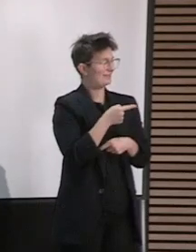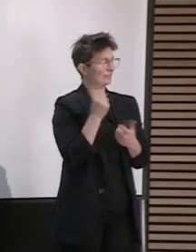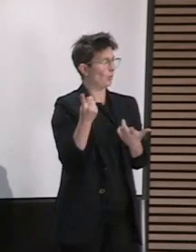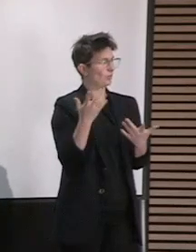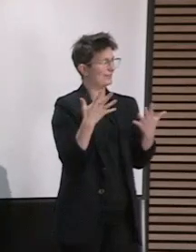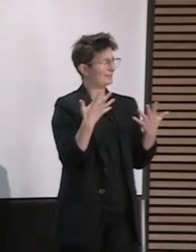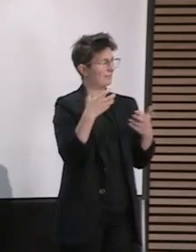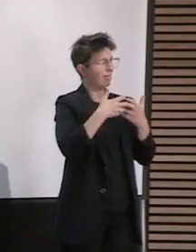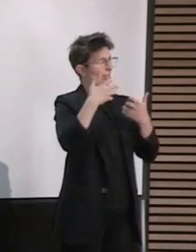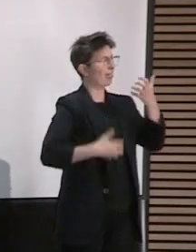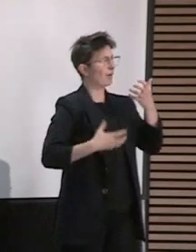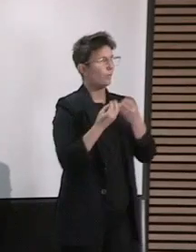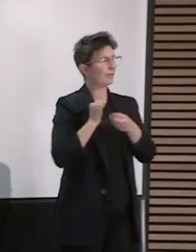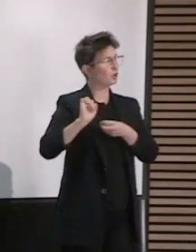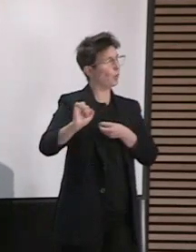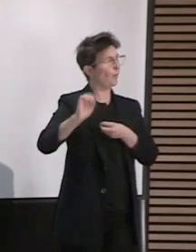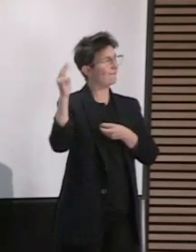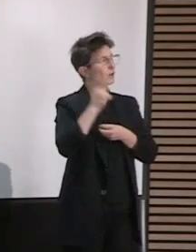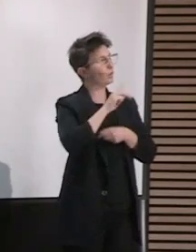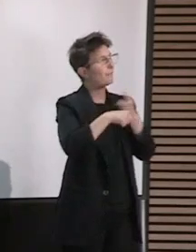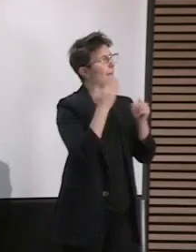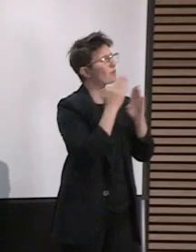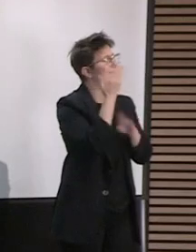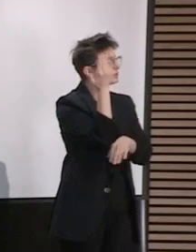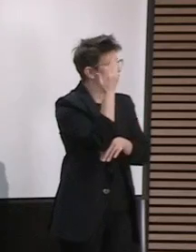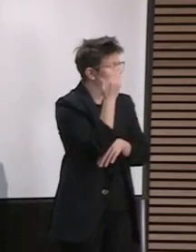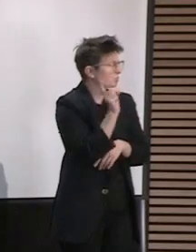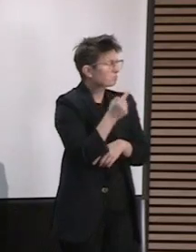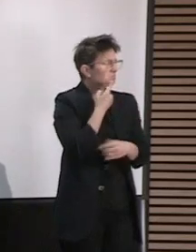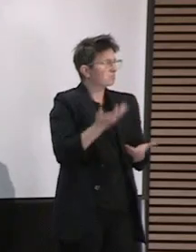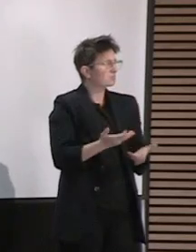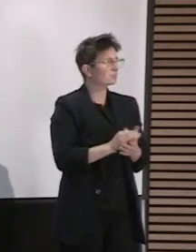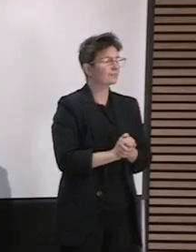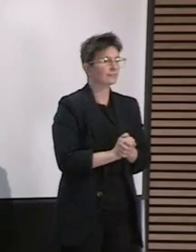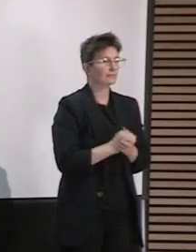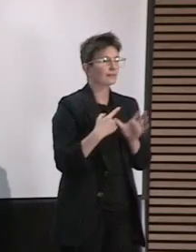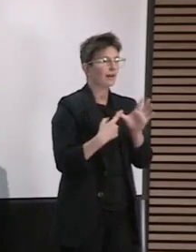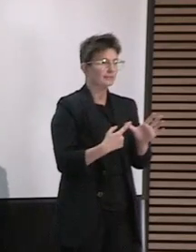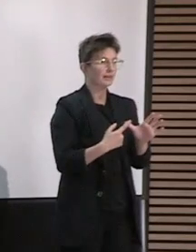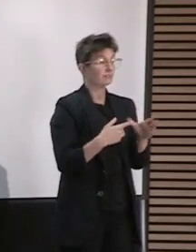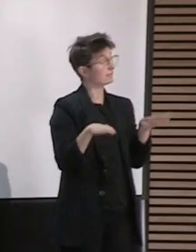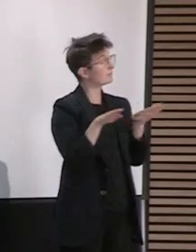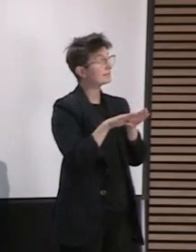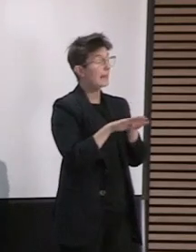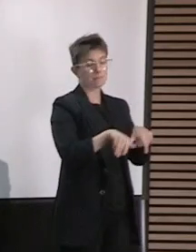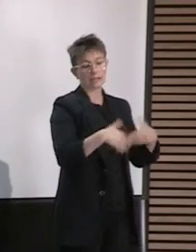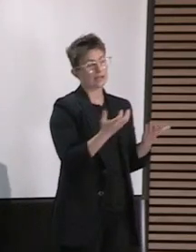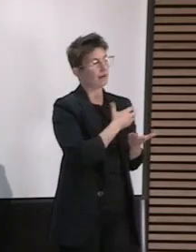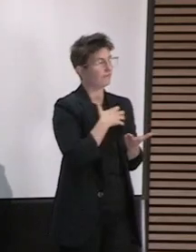whakaae i taua ahua, ano he Minita mo nga kaimahi. Koe ake, kaore nei e taa ki to tuunga mo